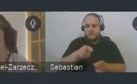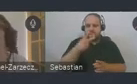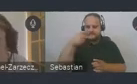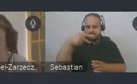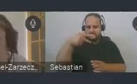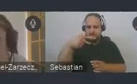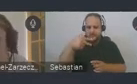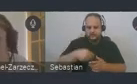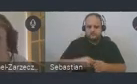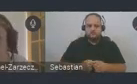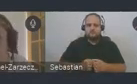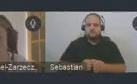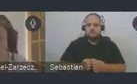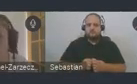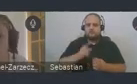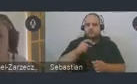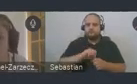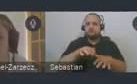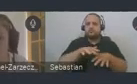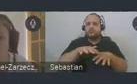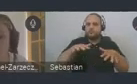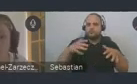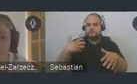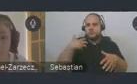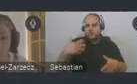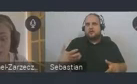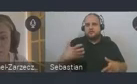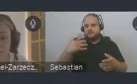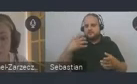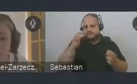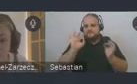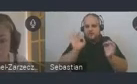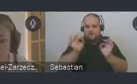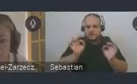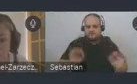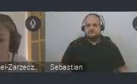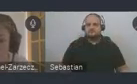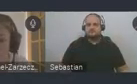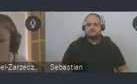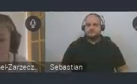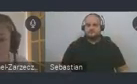bo w nich jest duże bogactwo wiedzy i takich porad, i też danych.